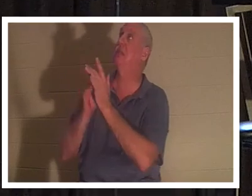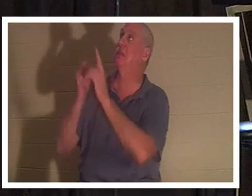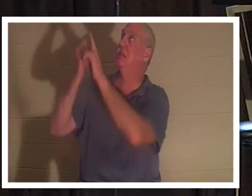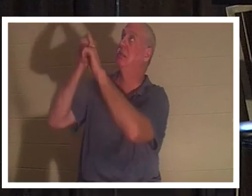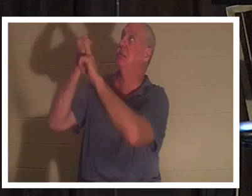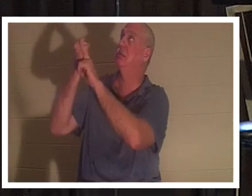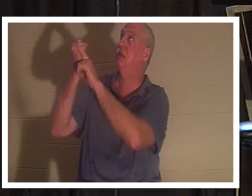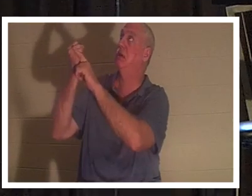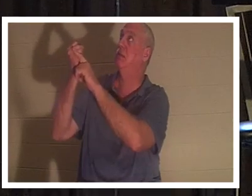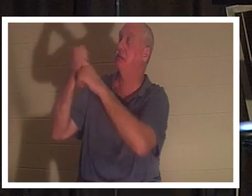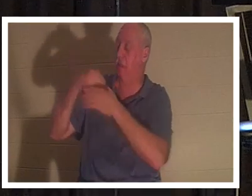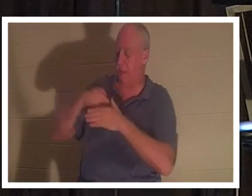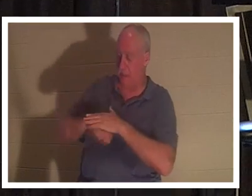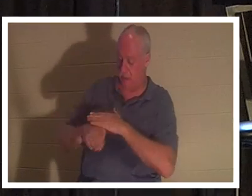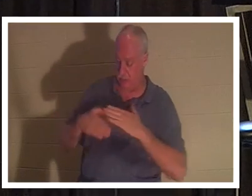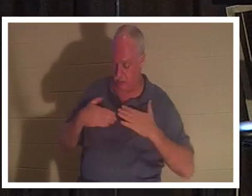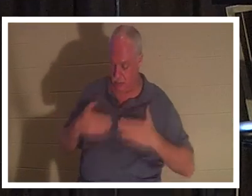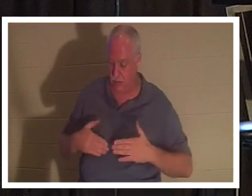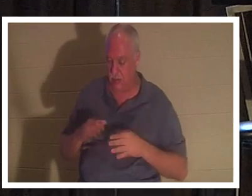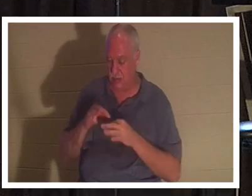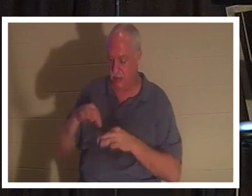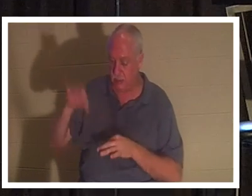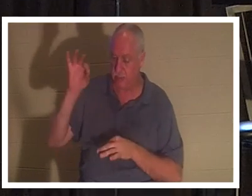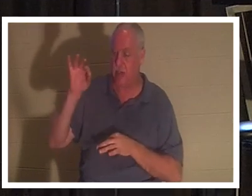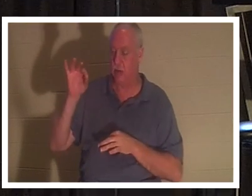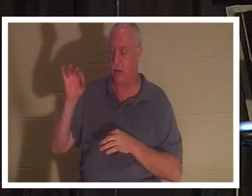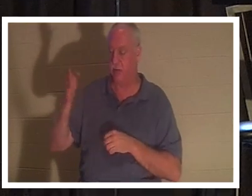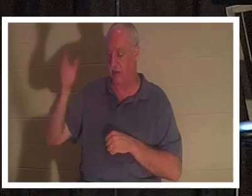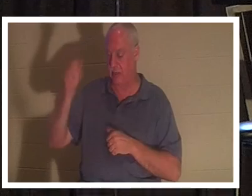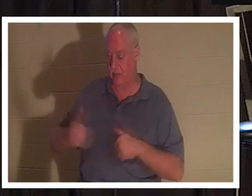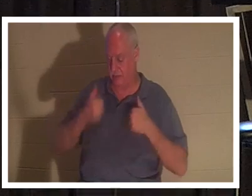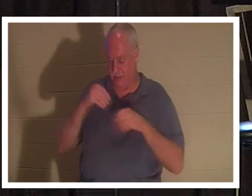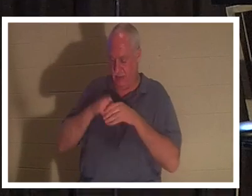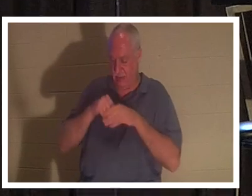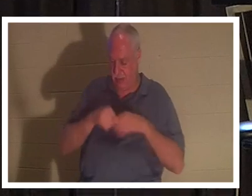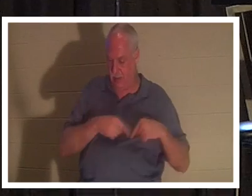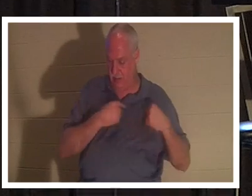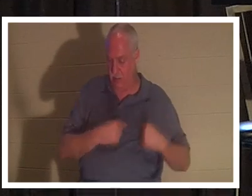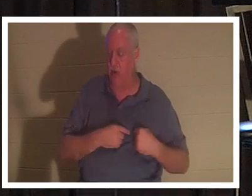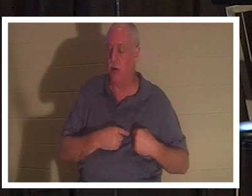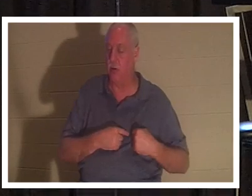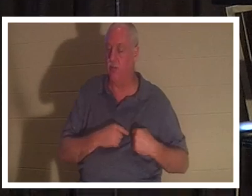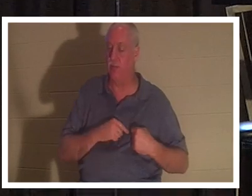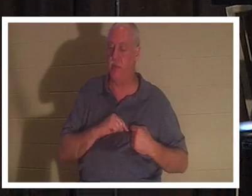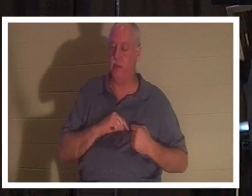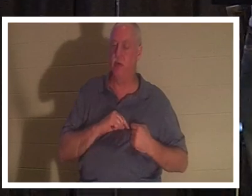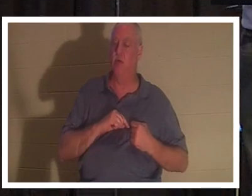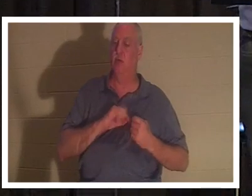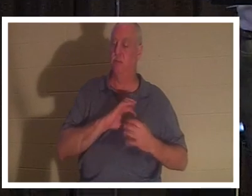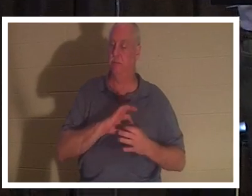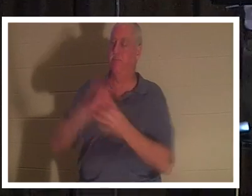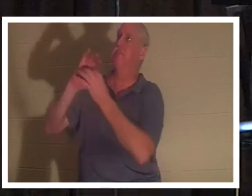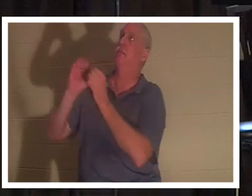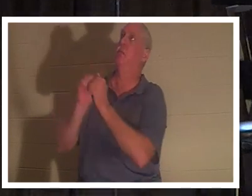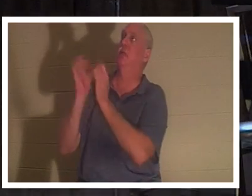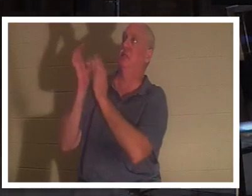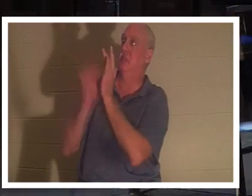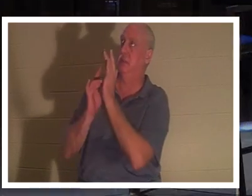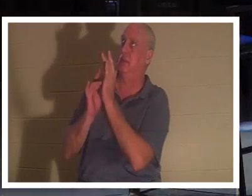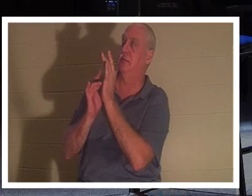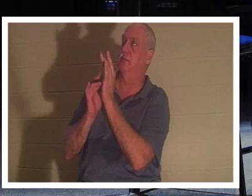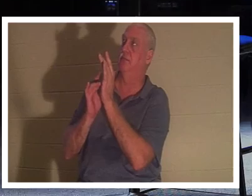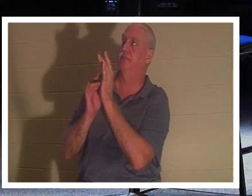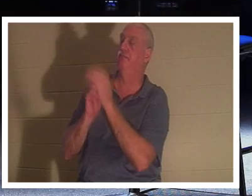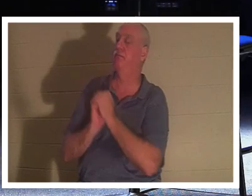lebt in dir. Der Geist Gottes lebt in dir und du wirst eins mit Jesus. So kostbar